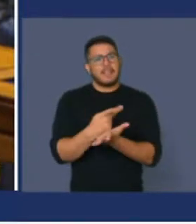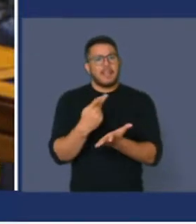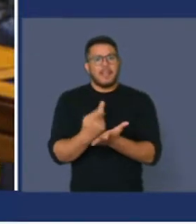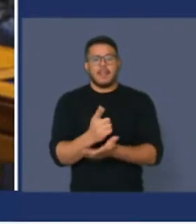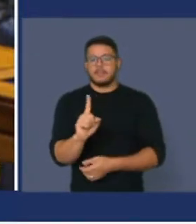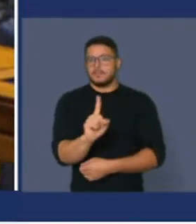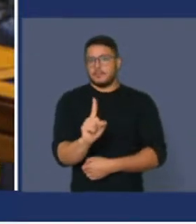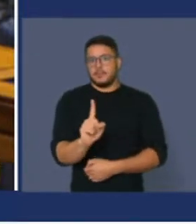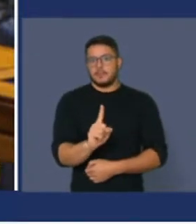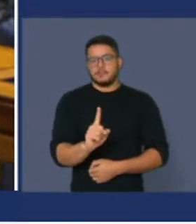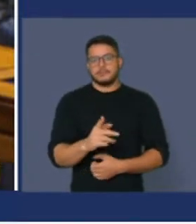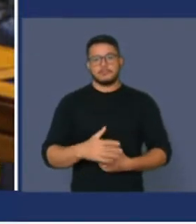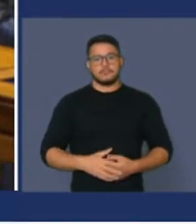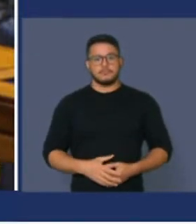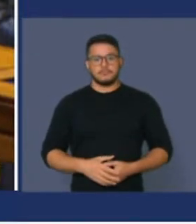É DESVIADO DE RECURSOS PÚ BLICOS. ATÉ AGORA HÁ POUCO